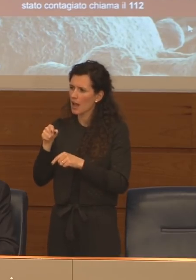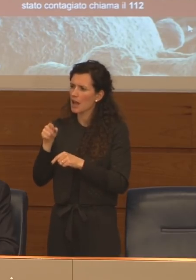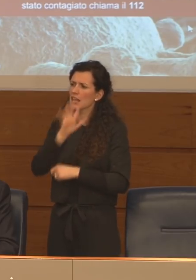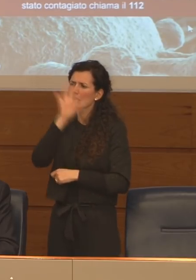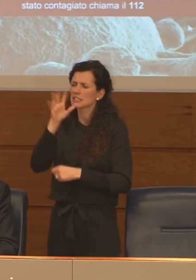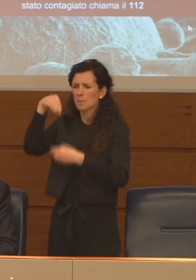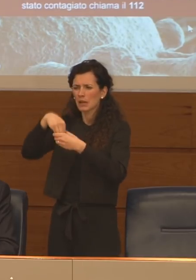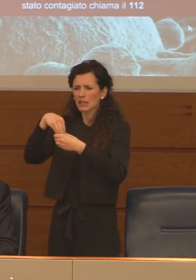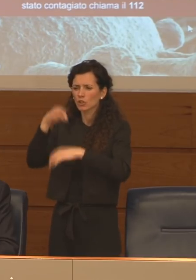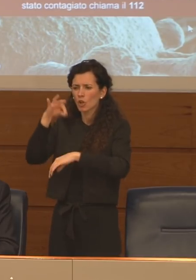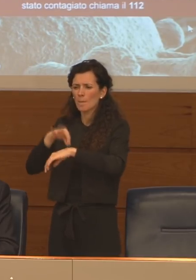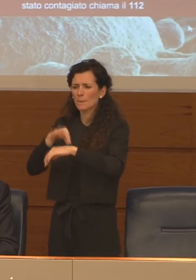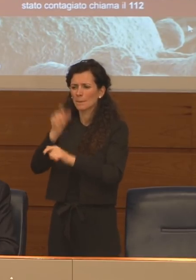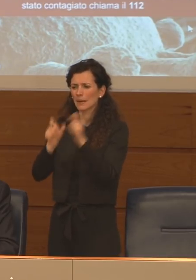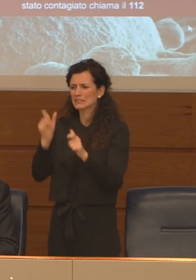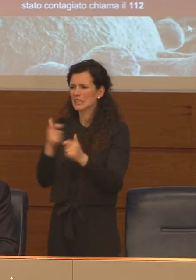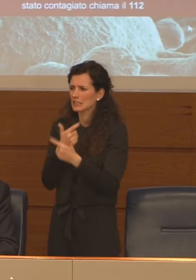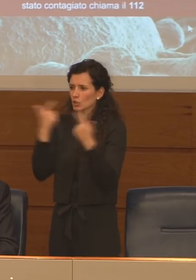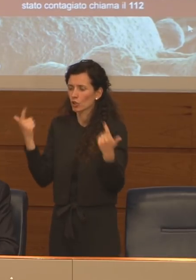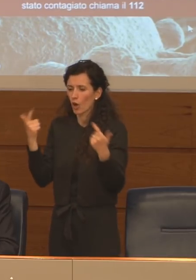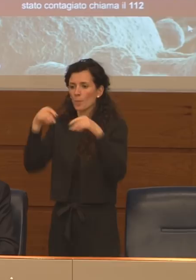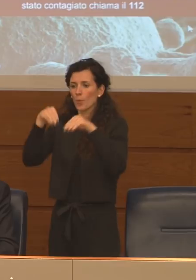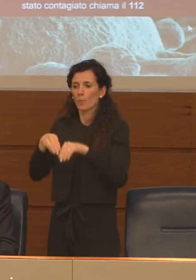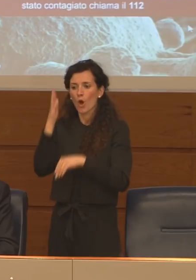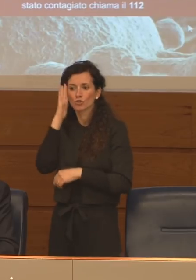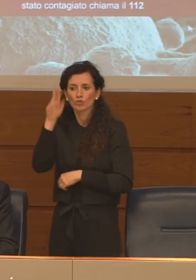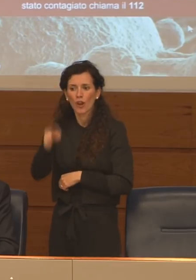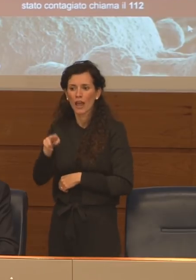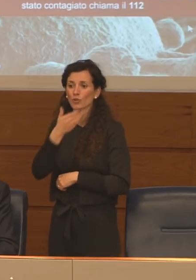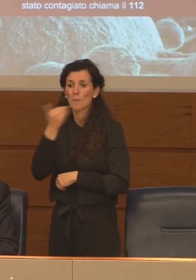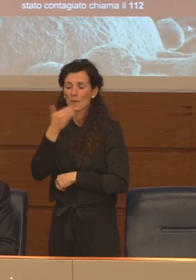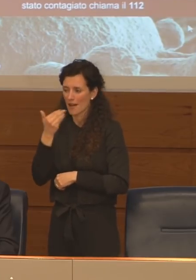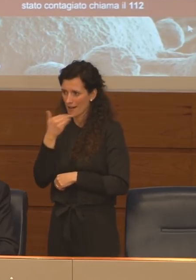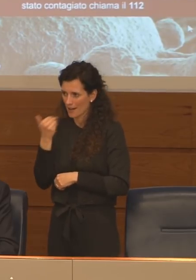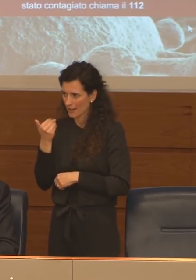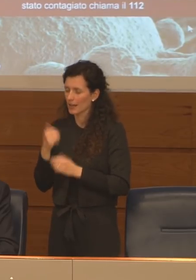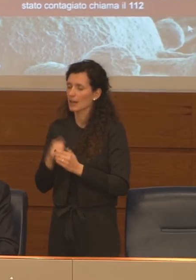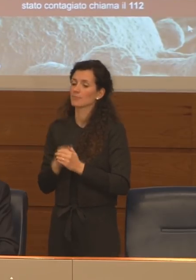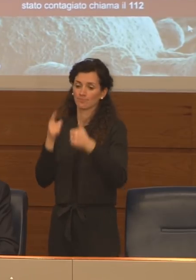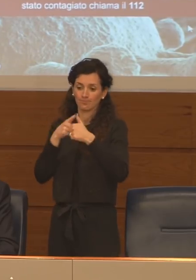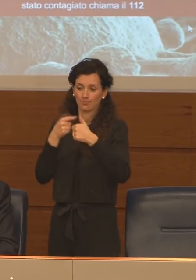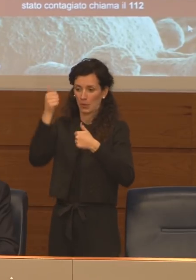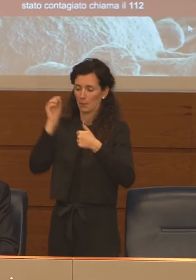pazienti, non c'è posto a quanto pare per tutti quindi prima domanda, è veramente